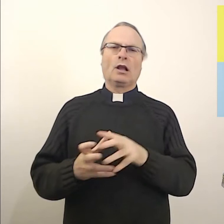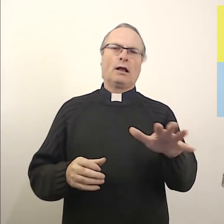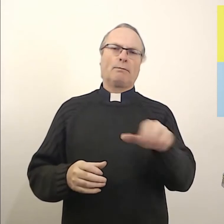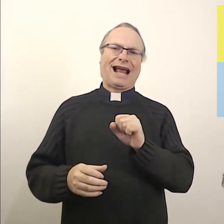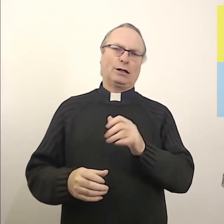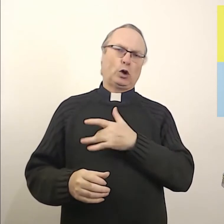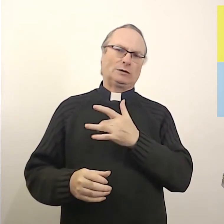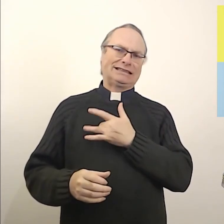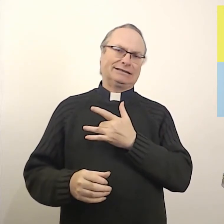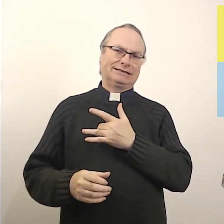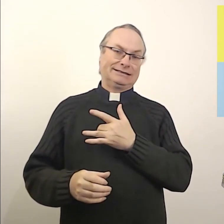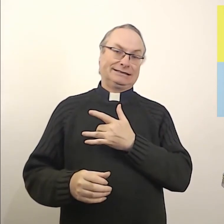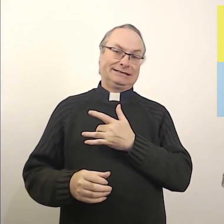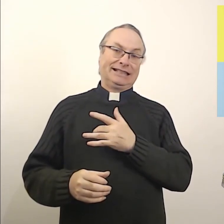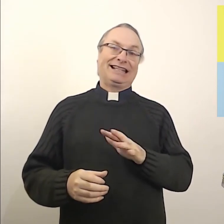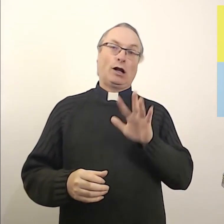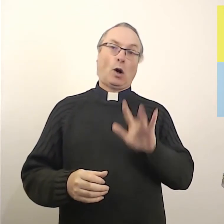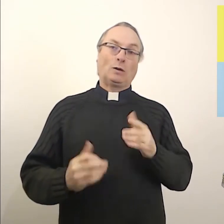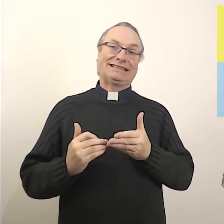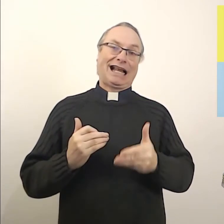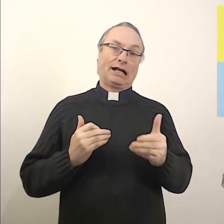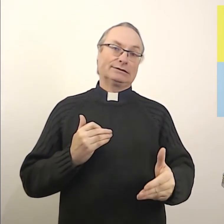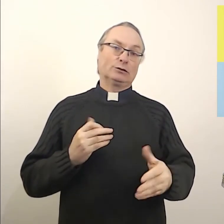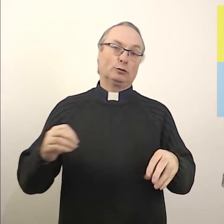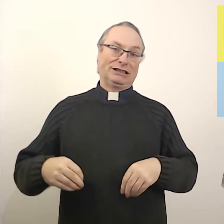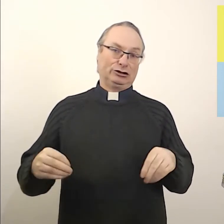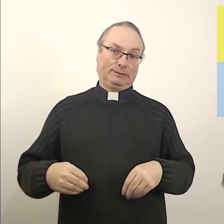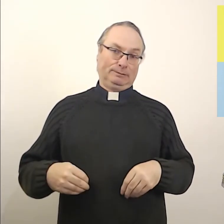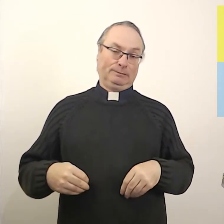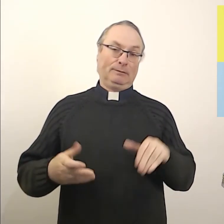Prendre conscience des conséquences du péché.